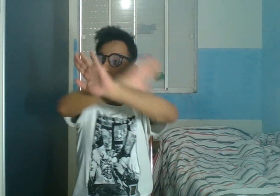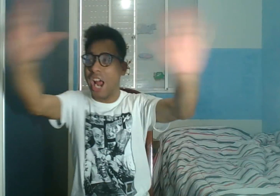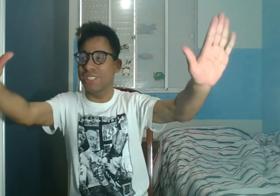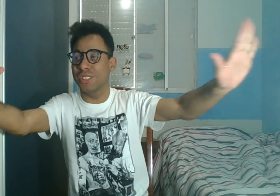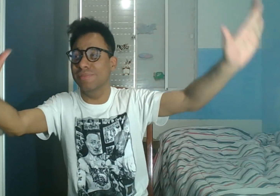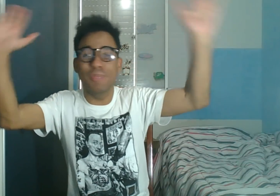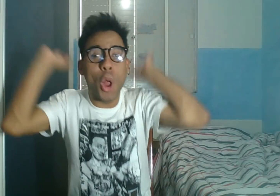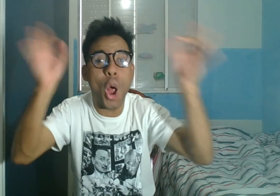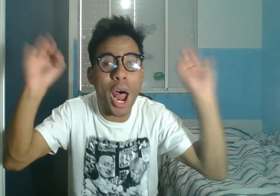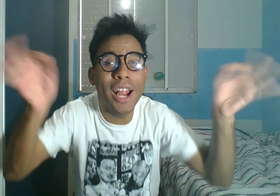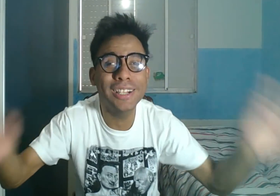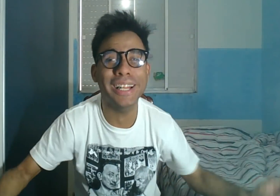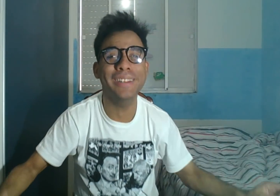chegar! é horrível ..